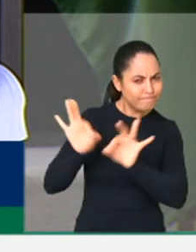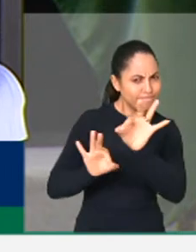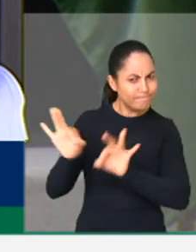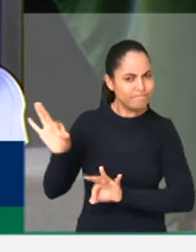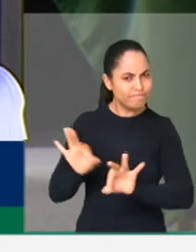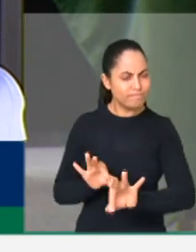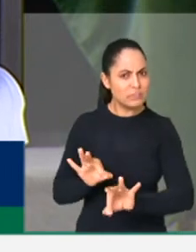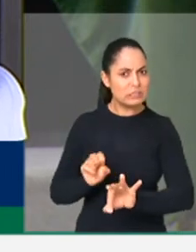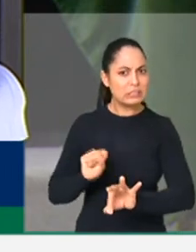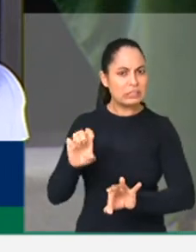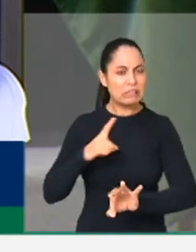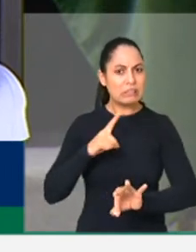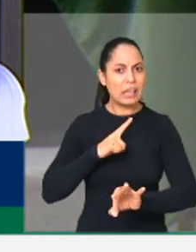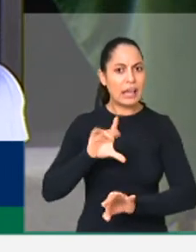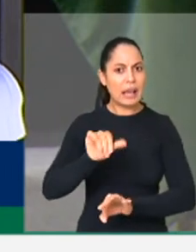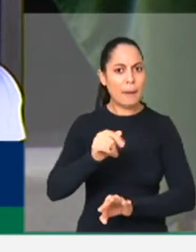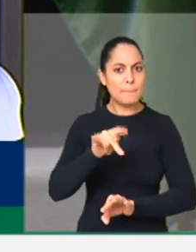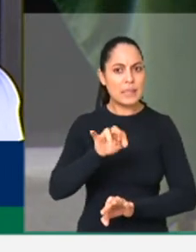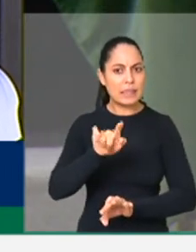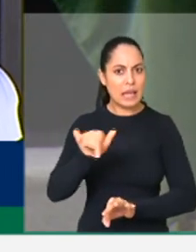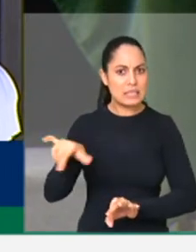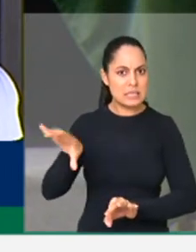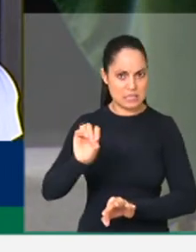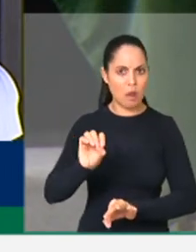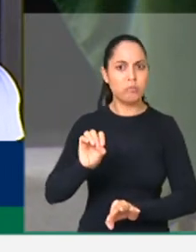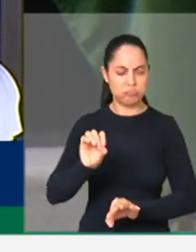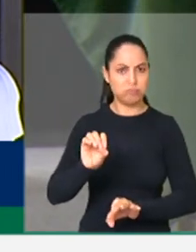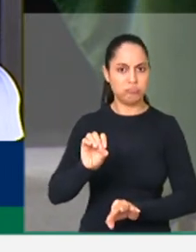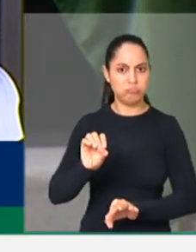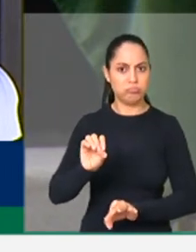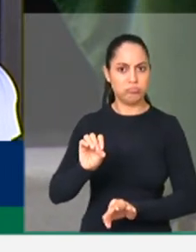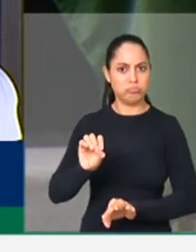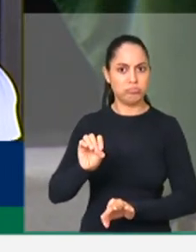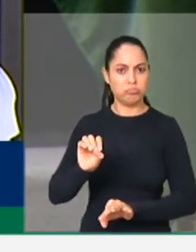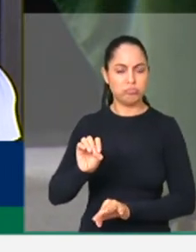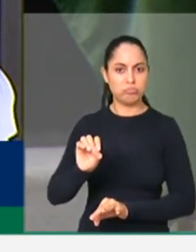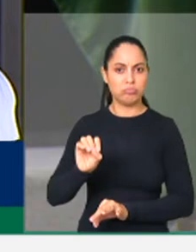MOMENTO POSTERIOR A EDIÇÃO DA NORMA EMENDAS SÃO CONSIDERADAS INADEQUADAS E INCOMPATÍVEIS ORÇAMENTÁRIA